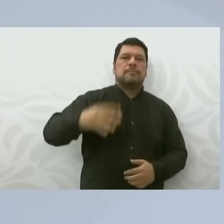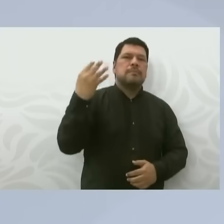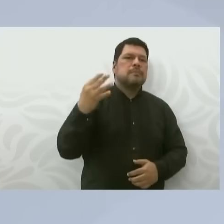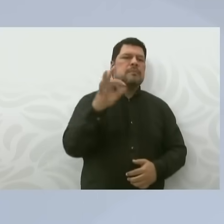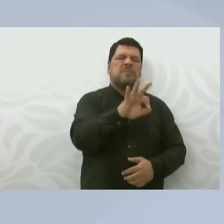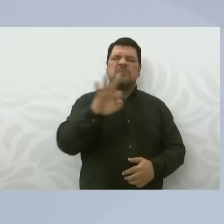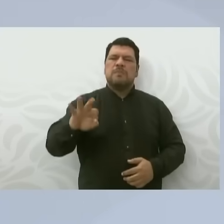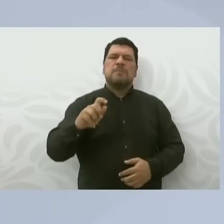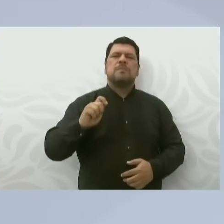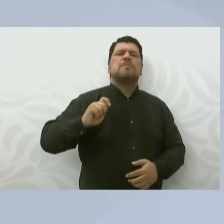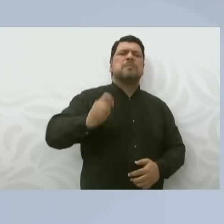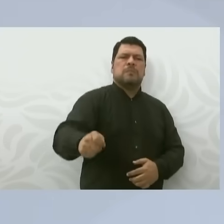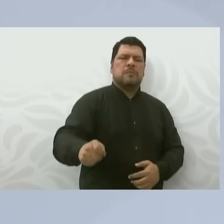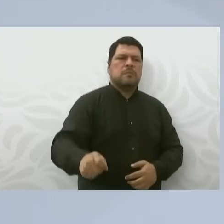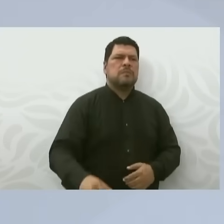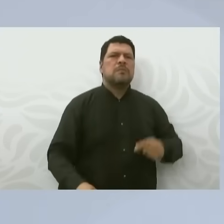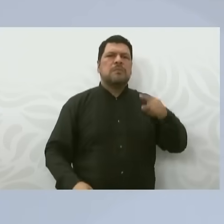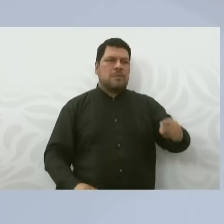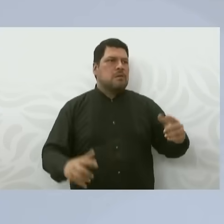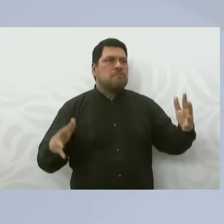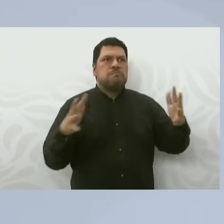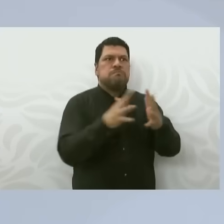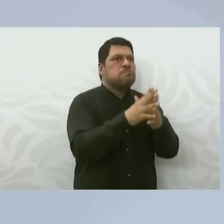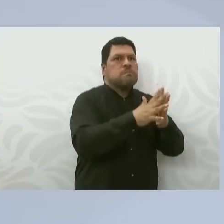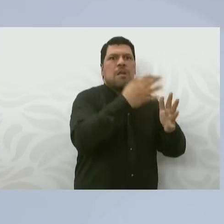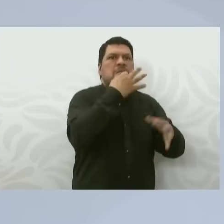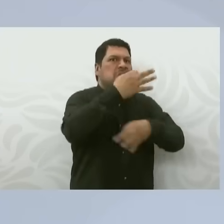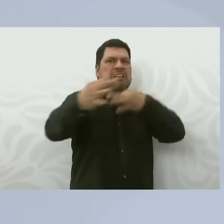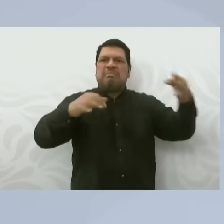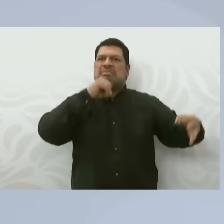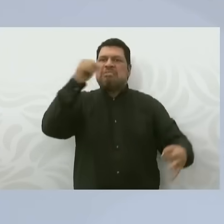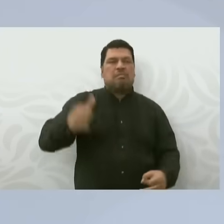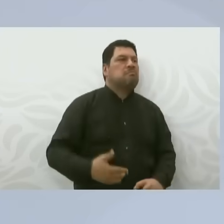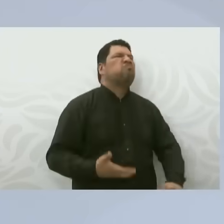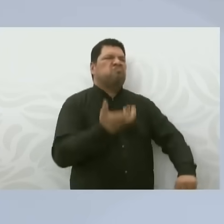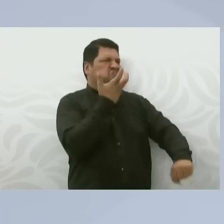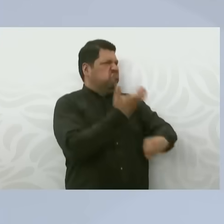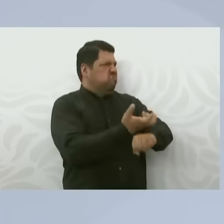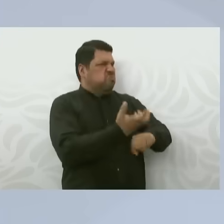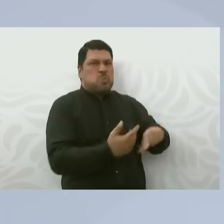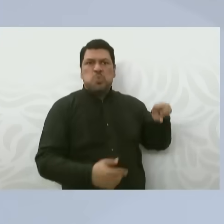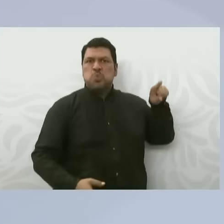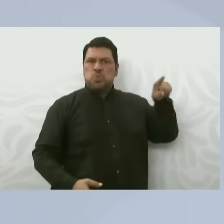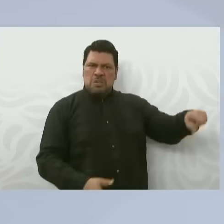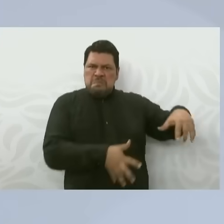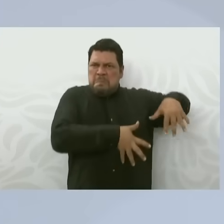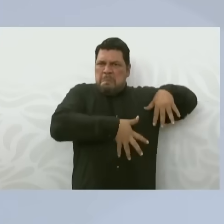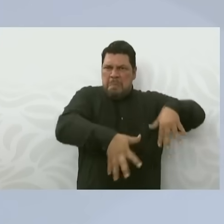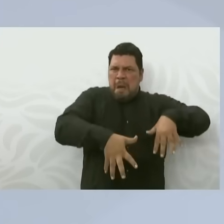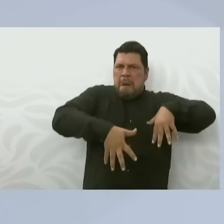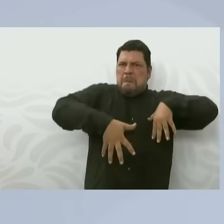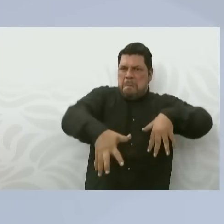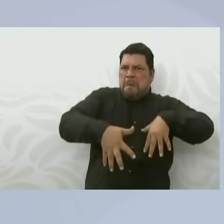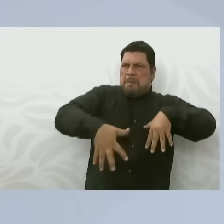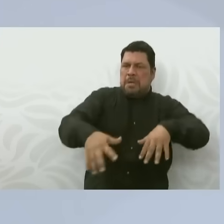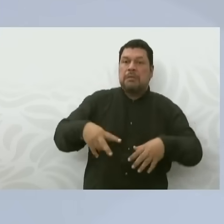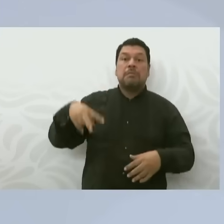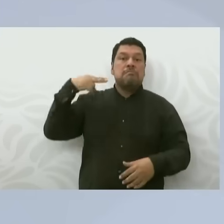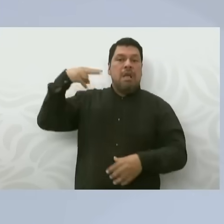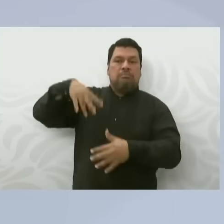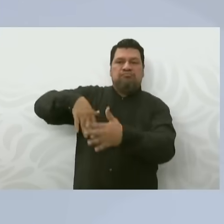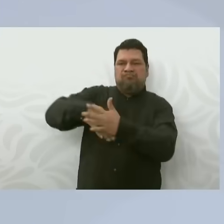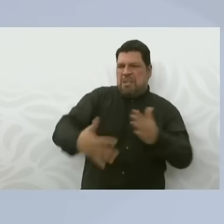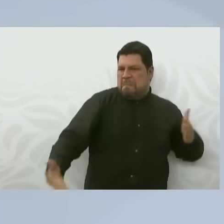sin mediar una declaración de guerra las tropas estadounidenses invadieron el puerto de Veracruz